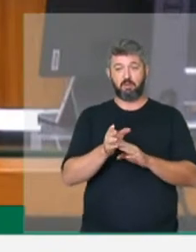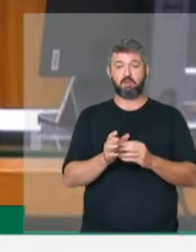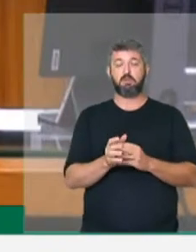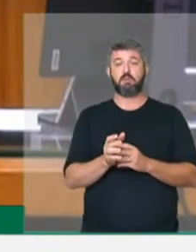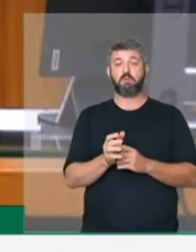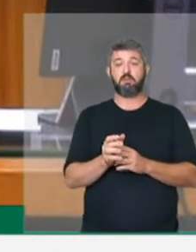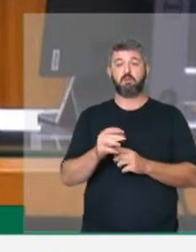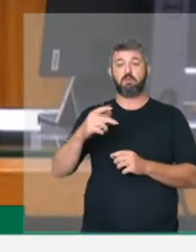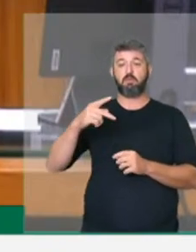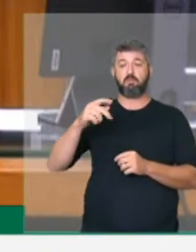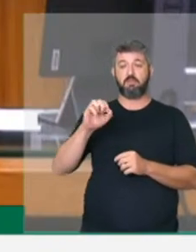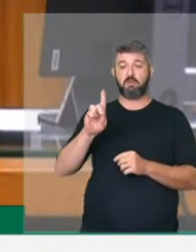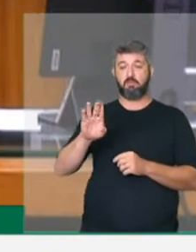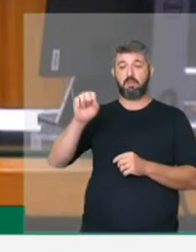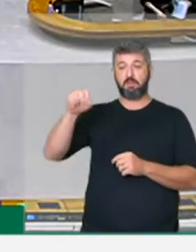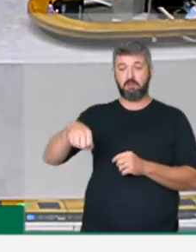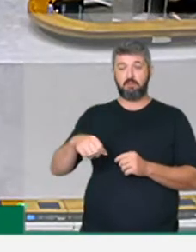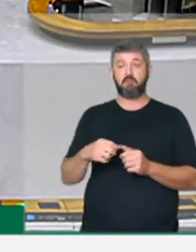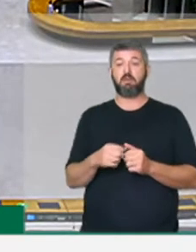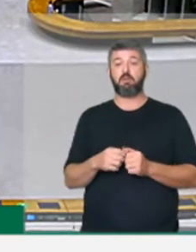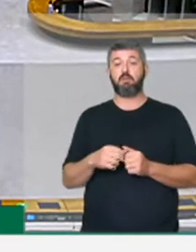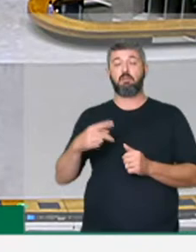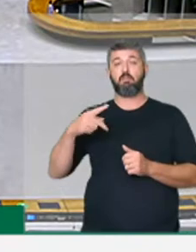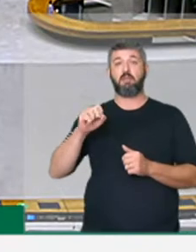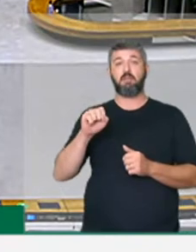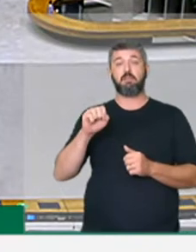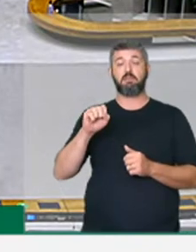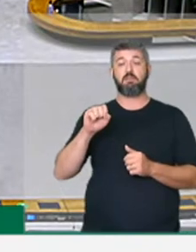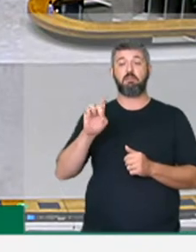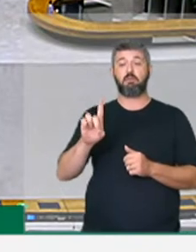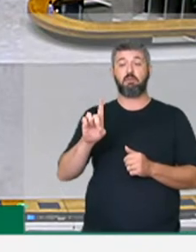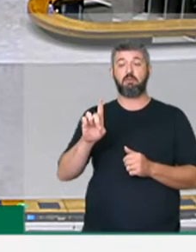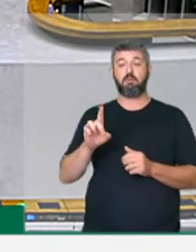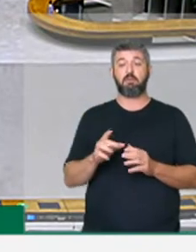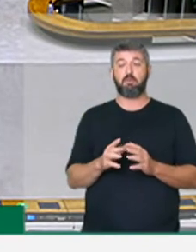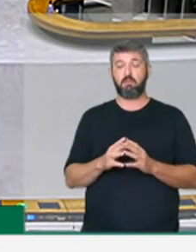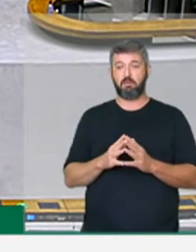RIA, VAMOS VOTAR SIM, EU QUERO JUSTIFICAR SIM... A DEPUTADA LÍDICE DA MATA... A DIFICULDADE NOS SEUS SISTEMAS